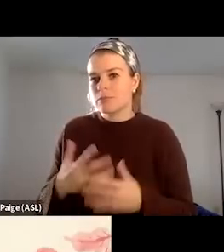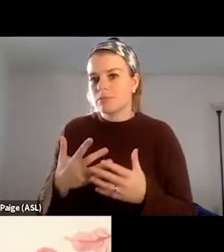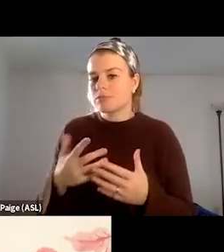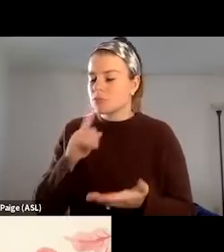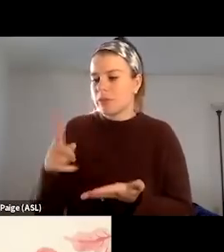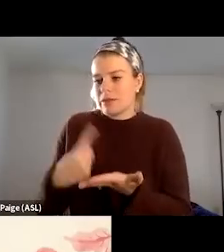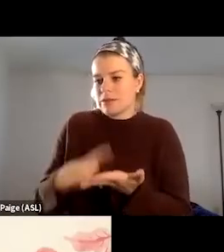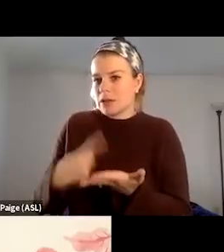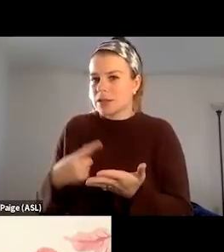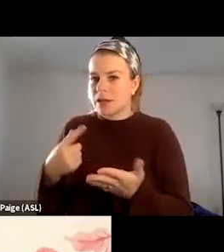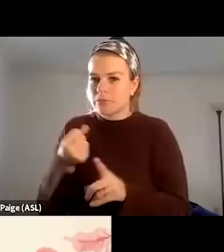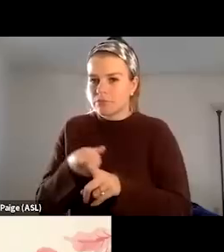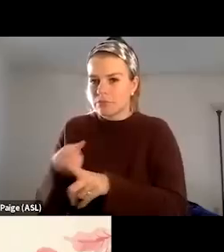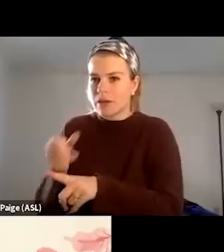Creo que establece el escenario para el tema.